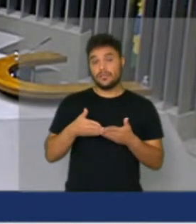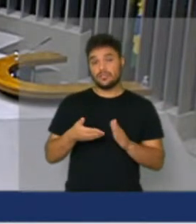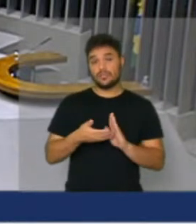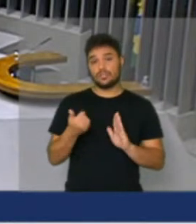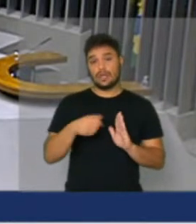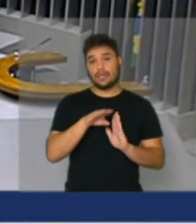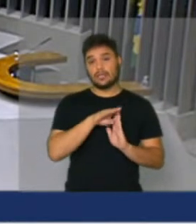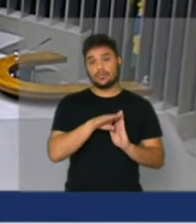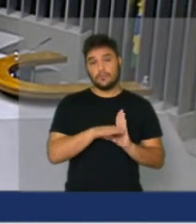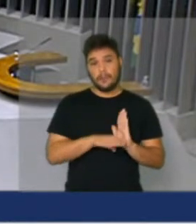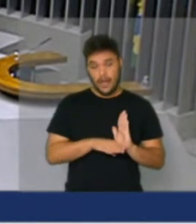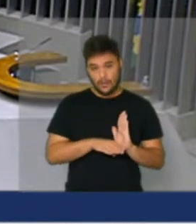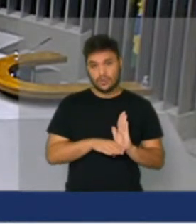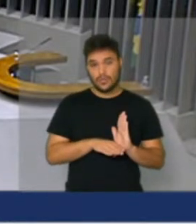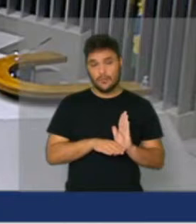CONVOCAÇÃO DO MINISTRO SEJA APROVADO E AÍ SE TERIA O